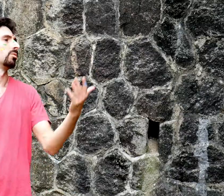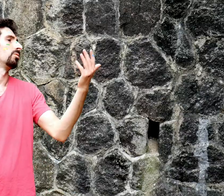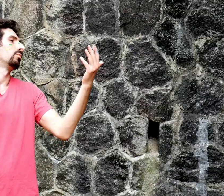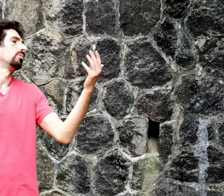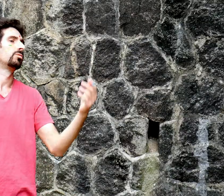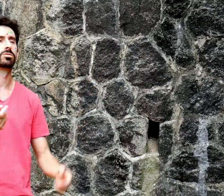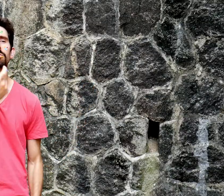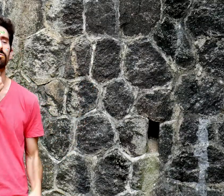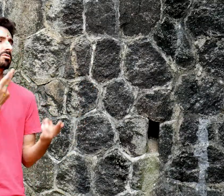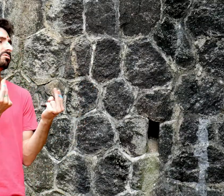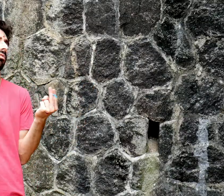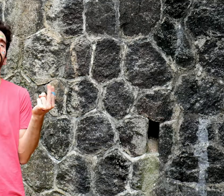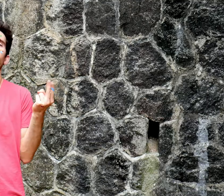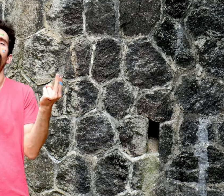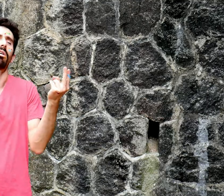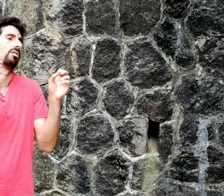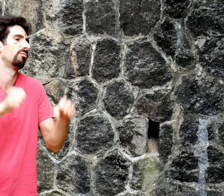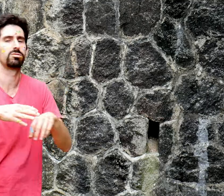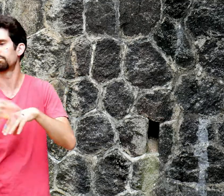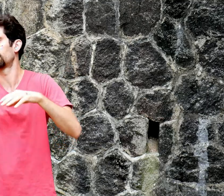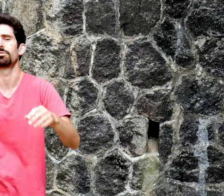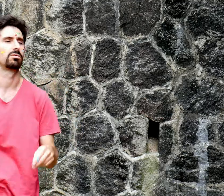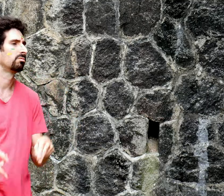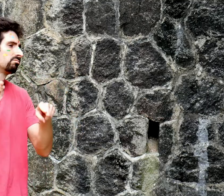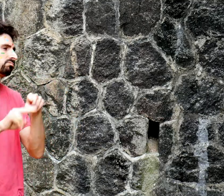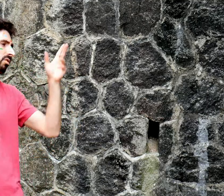Oooooooh ben, ça va alors. Je peux sortir à poil.